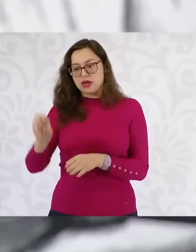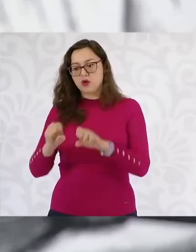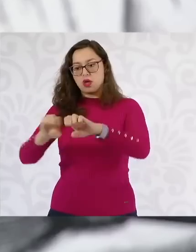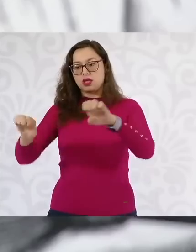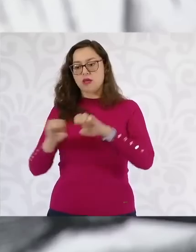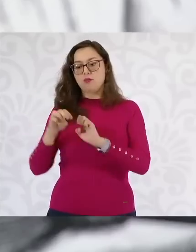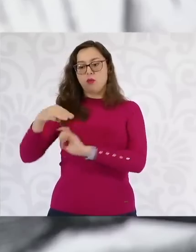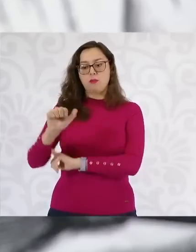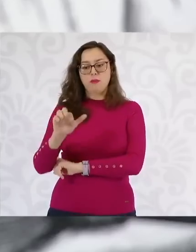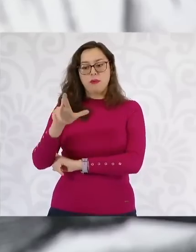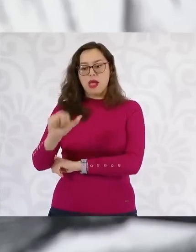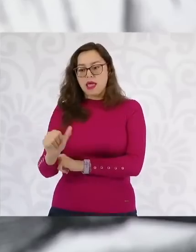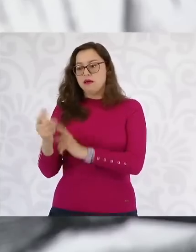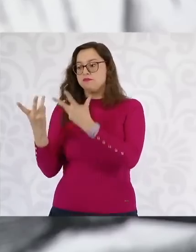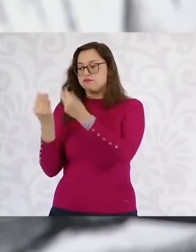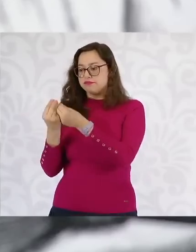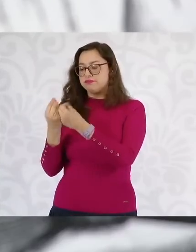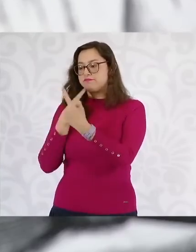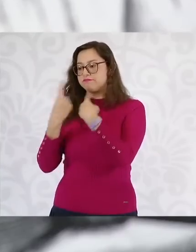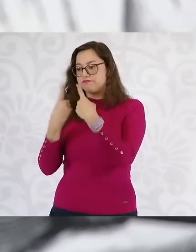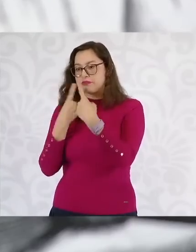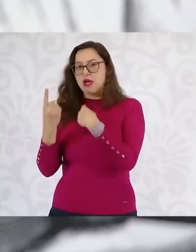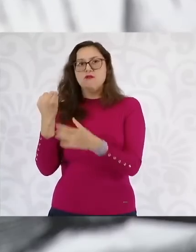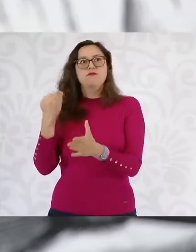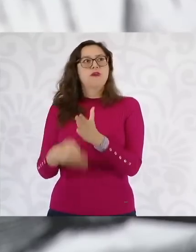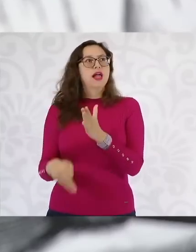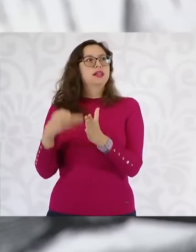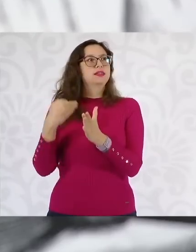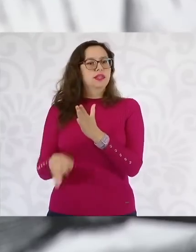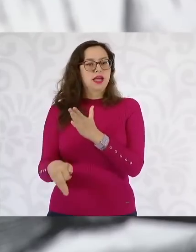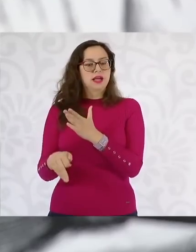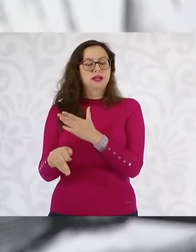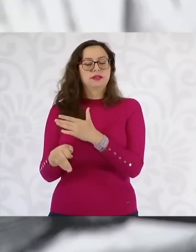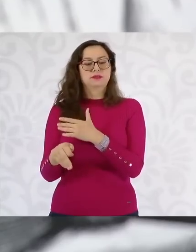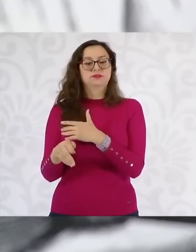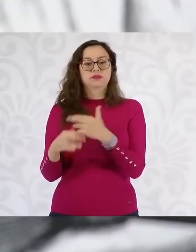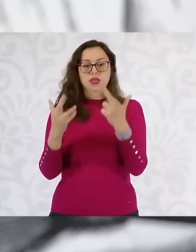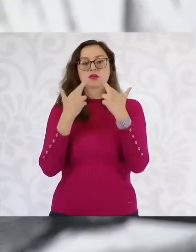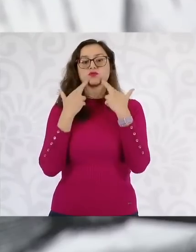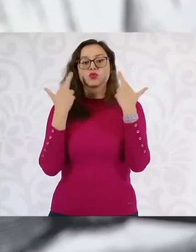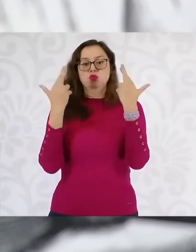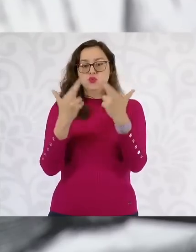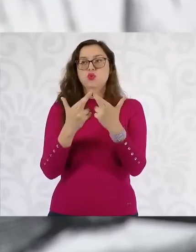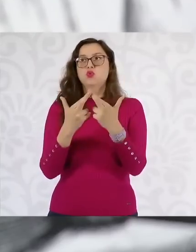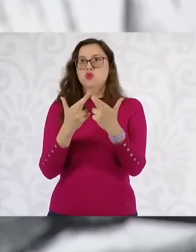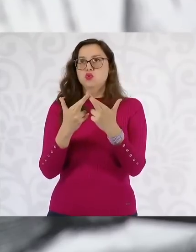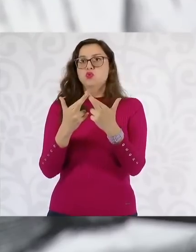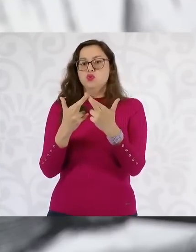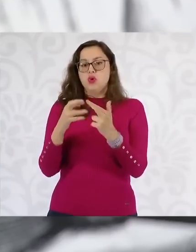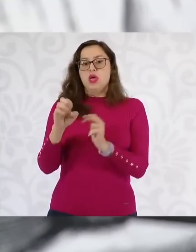ya nos reunimos nos faltaría nada más el la reunión con el equipo de Eduardo Ramírez en